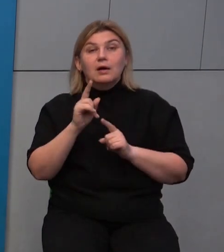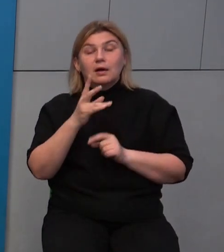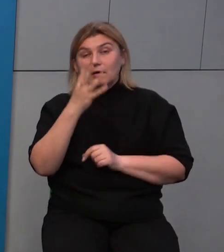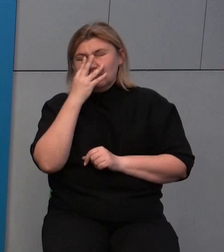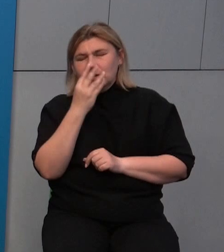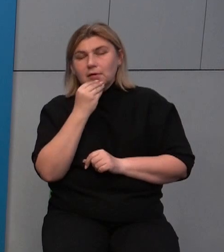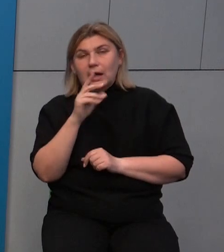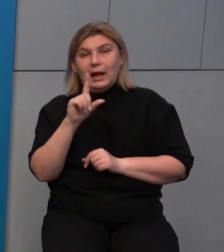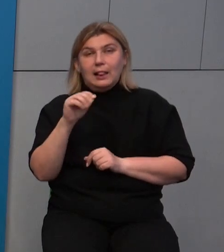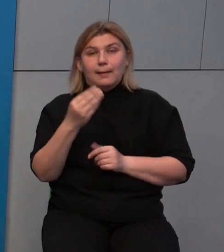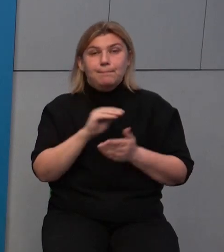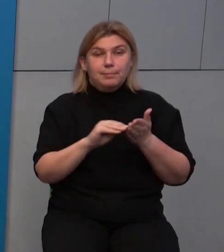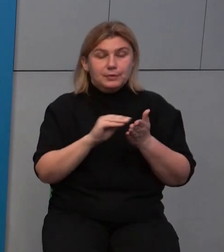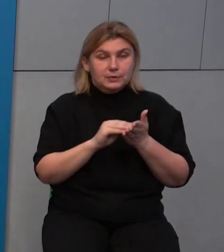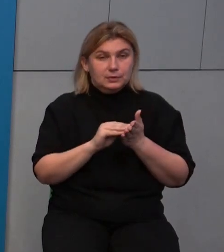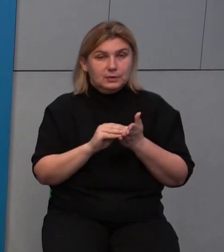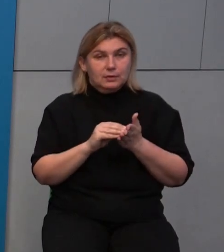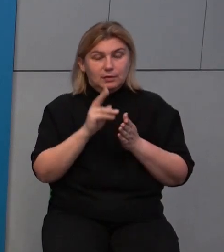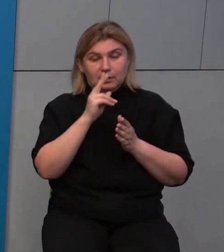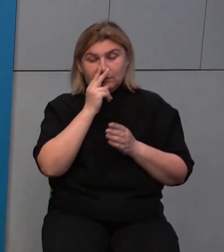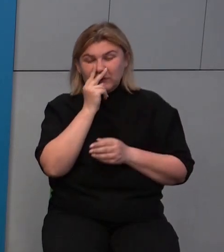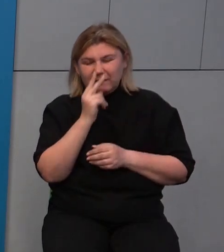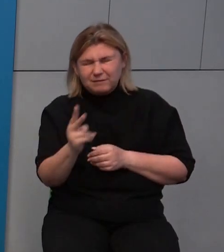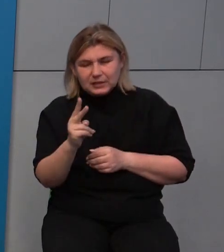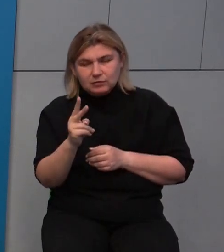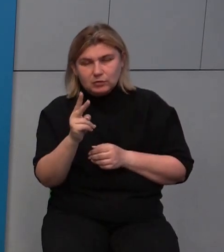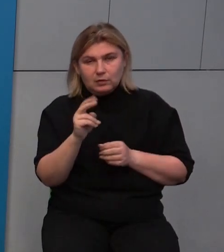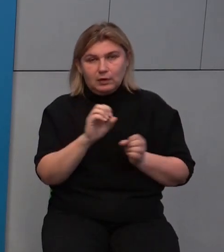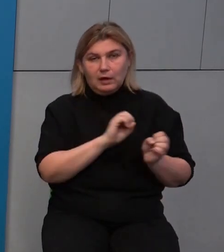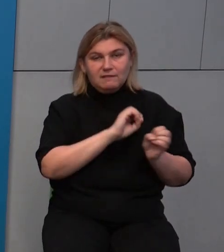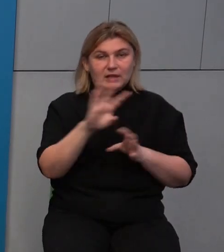jak Lem pisał o tym, że był świadkiem wynoszenia zwłok